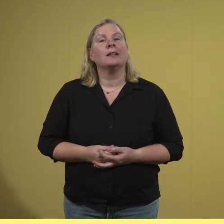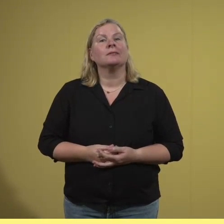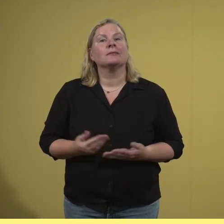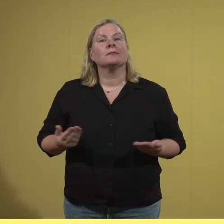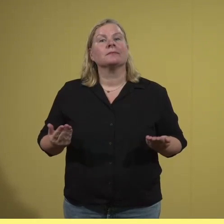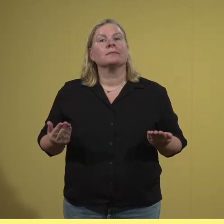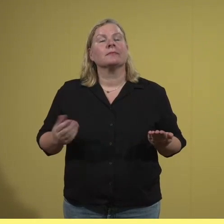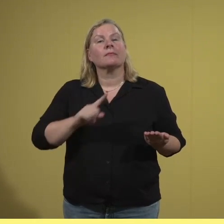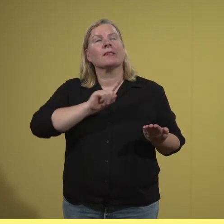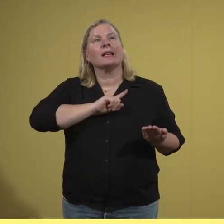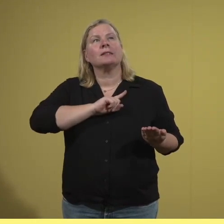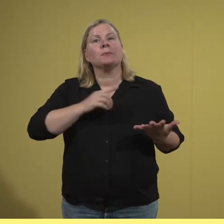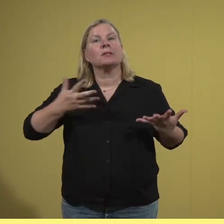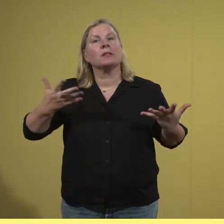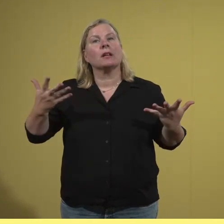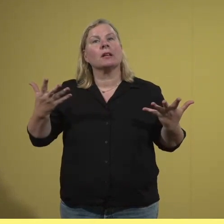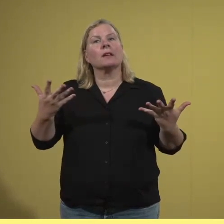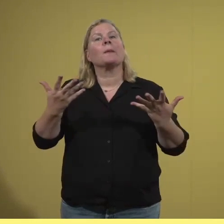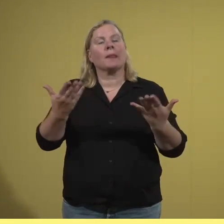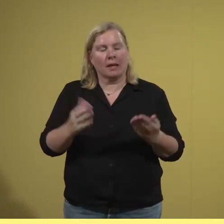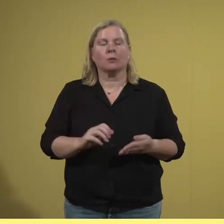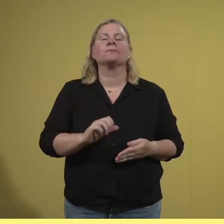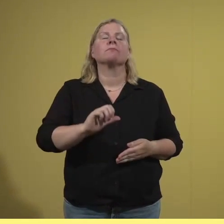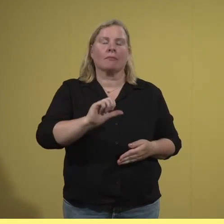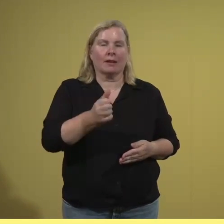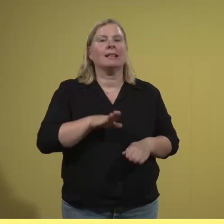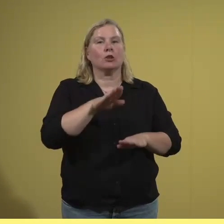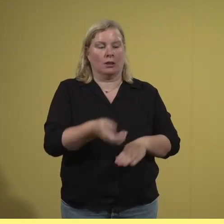Ich mache das immer gerne so, dass ich zumindest mal die Pfanne heißer schalte.